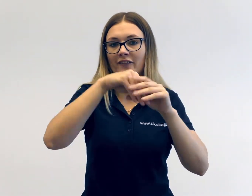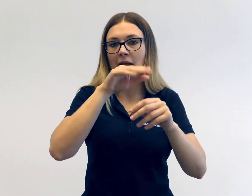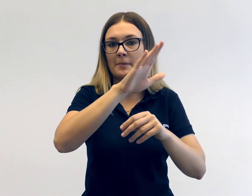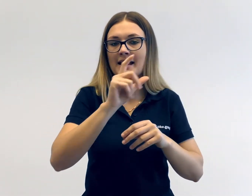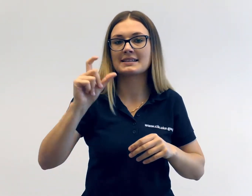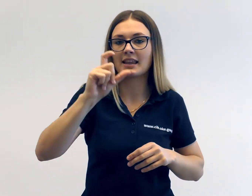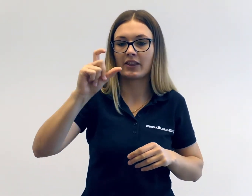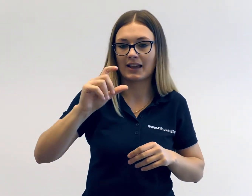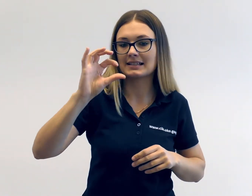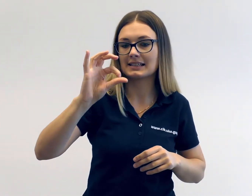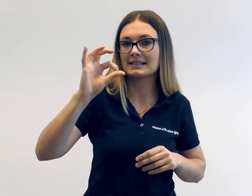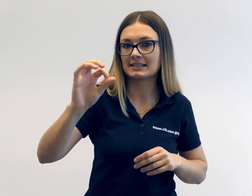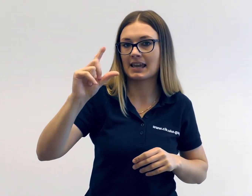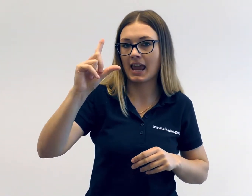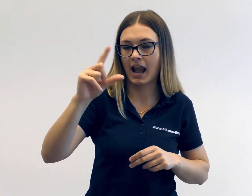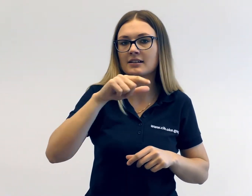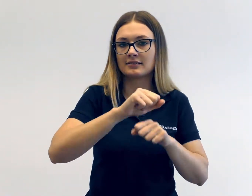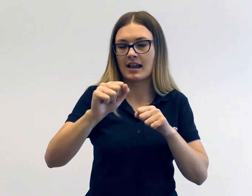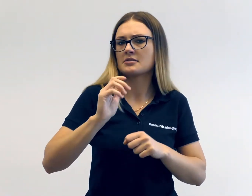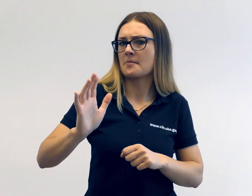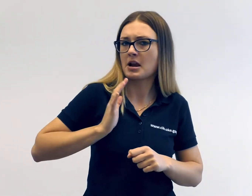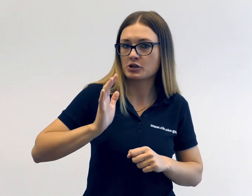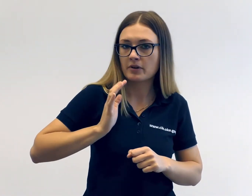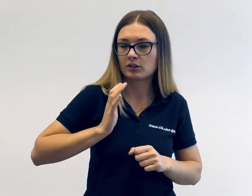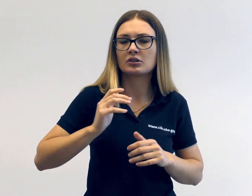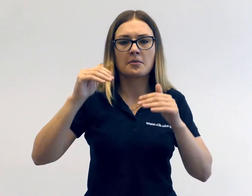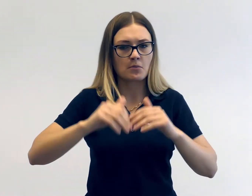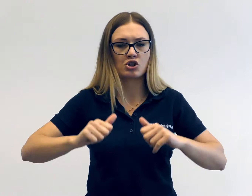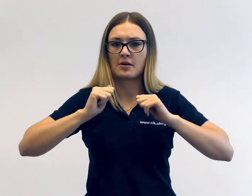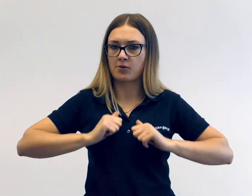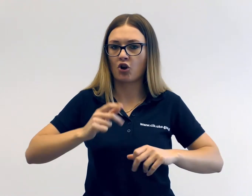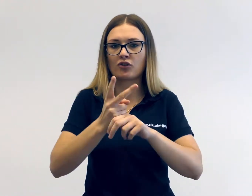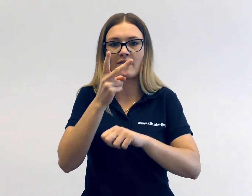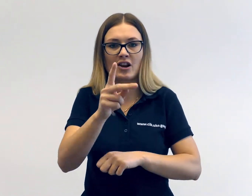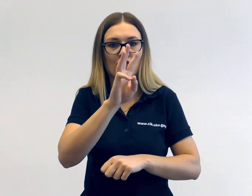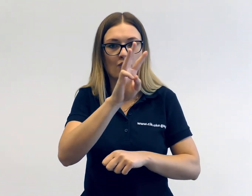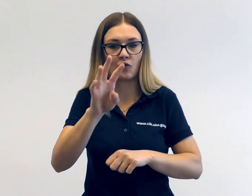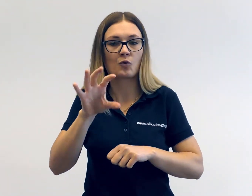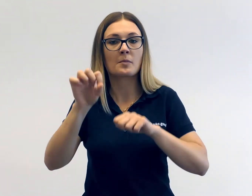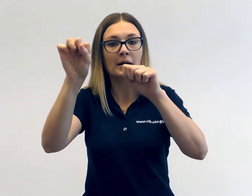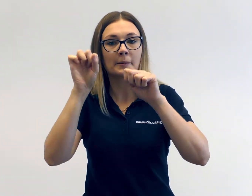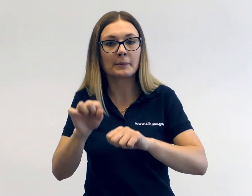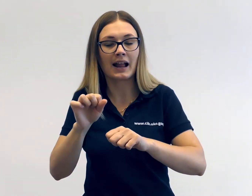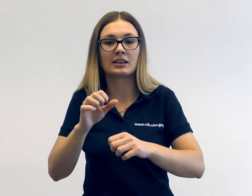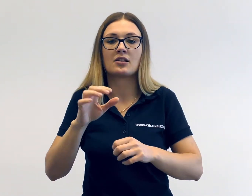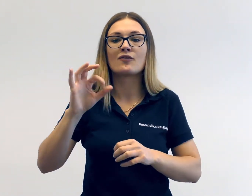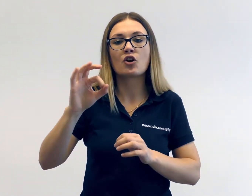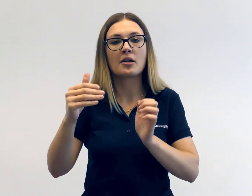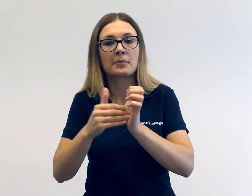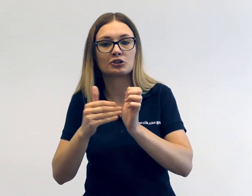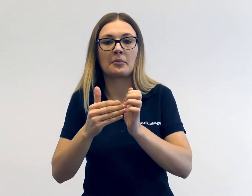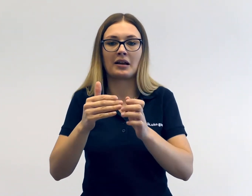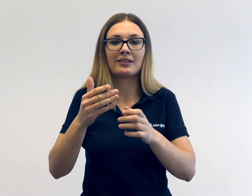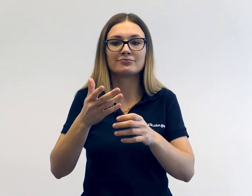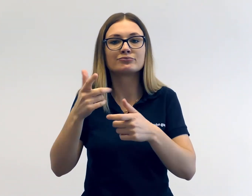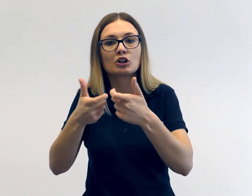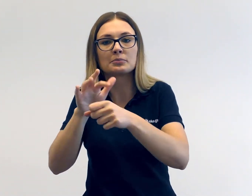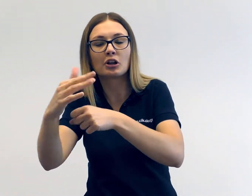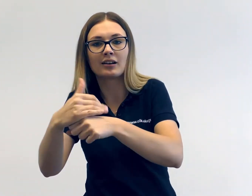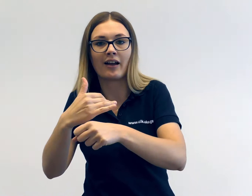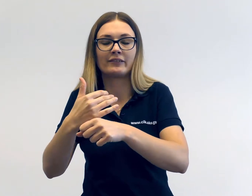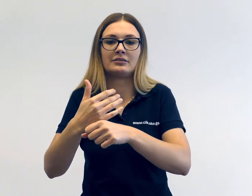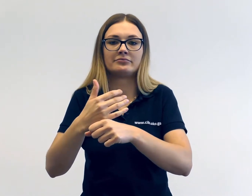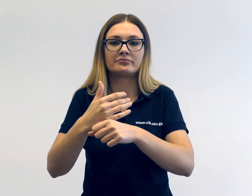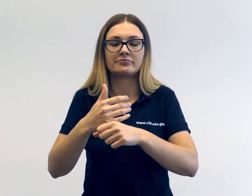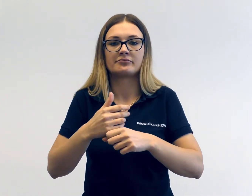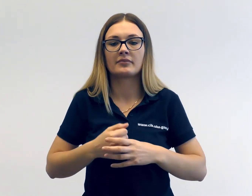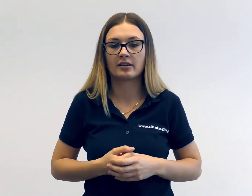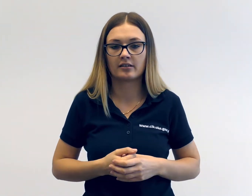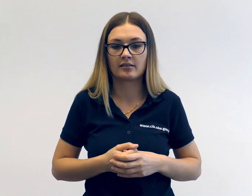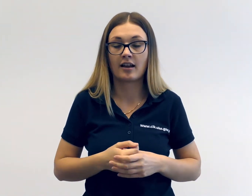Ikona ta oznacza, że strona posiada certyfikat SSL, który zapewnia bezpieczną transmisję danych.